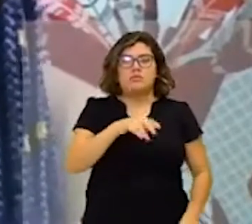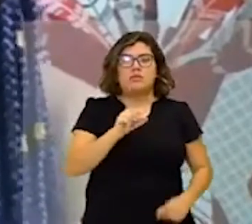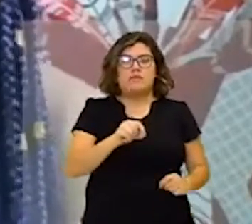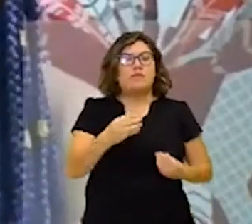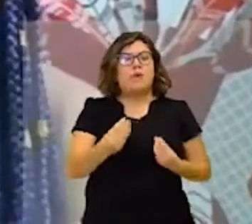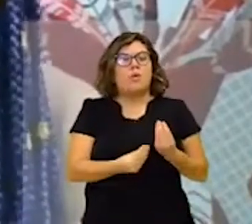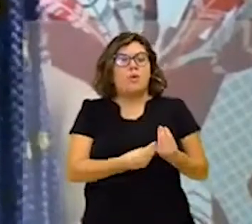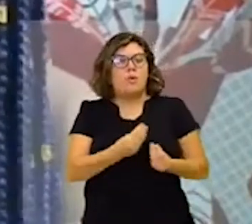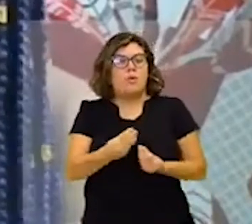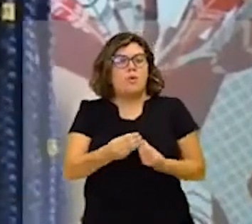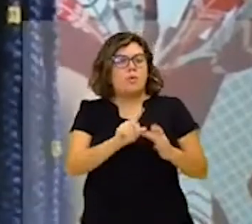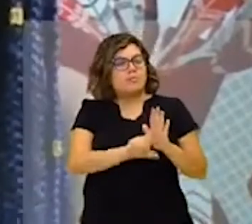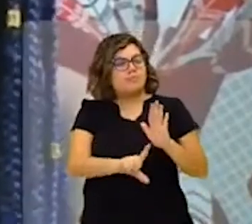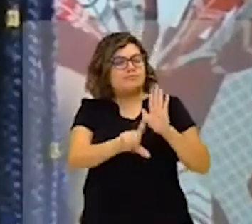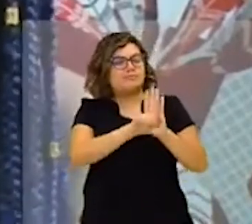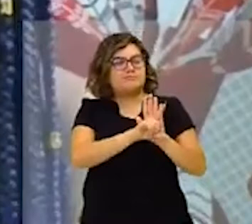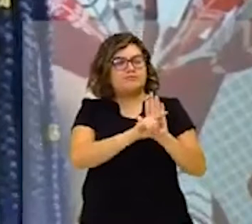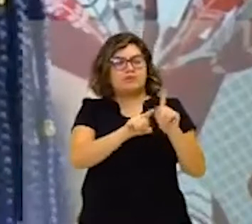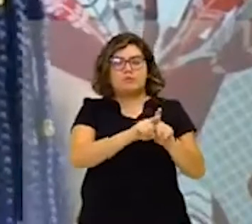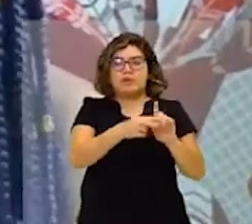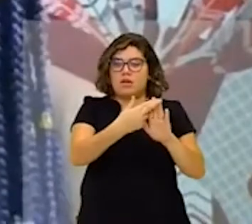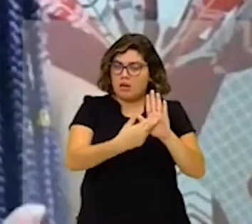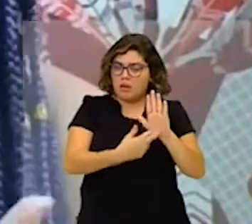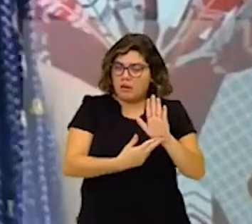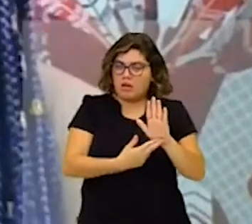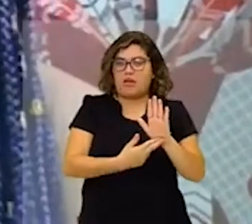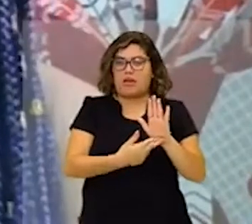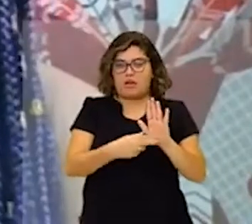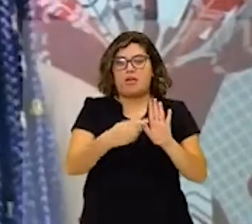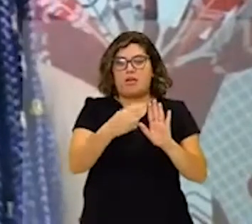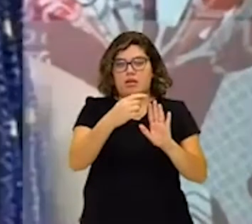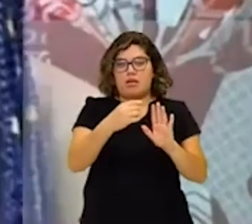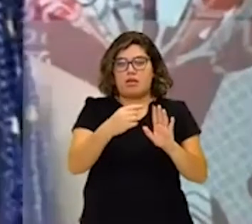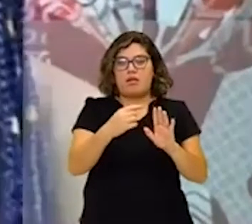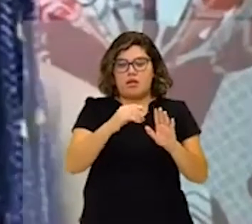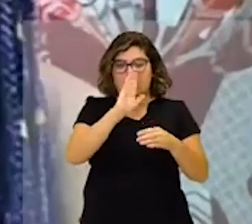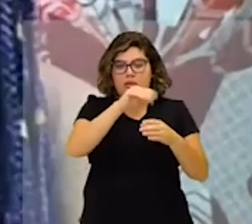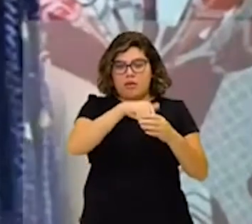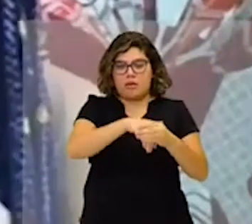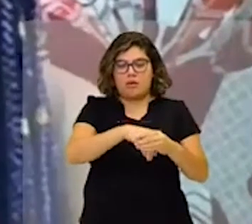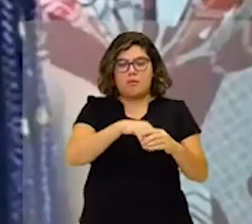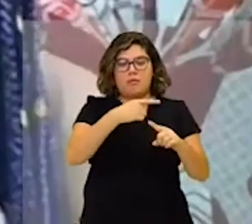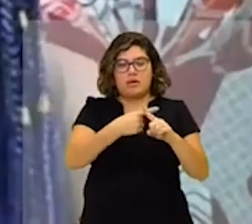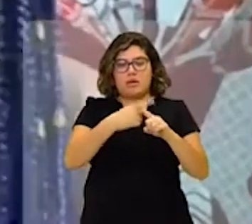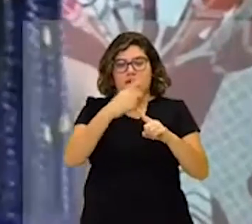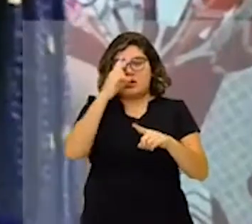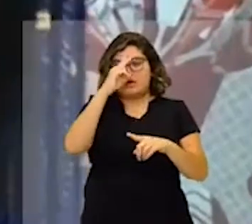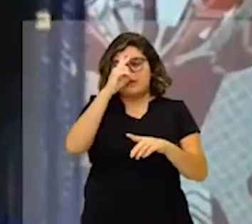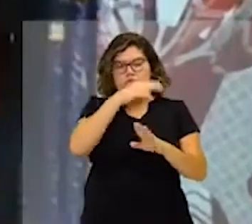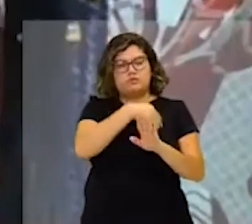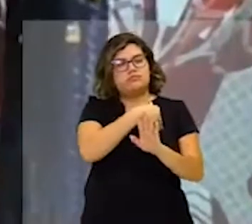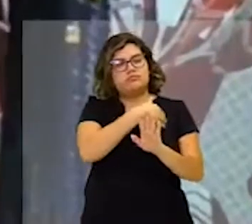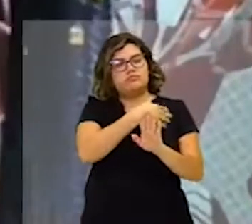as mãos eleitorais devido ao histórico do Brasil e tem que teve a política do mito da democracia